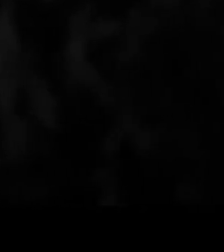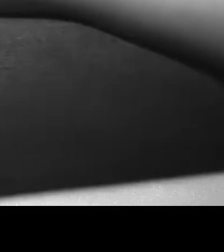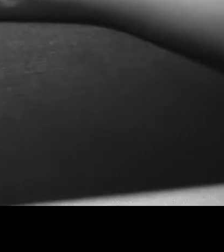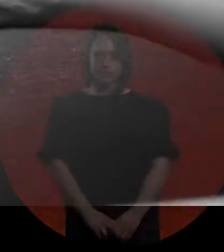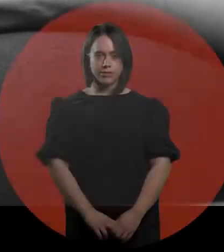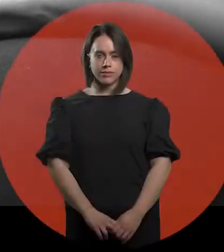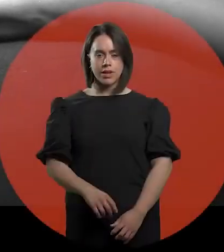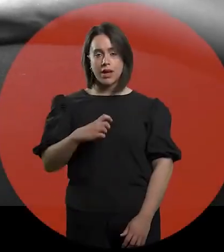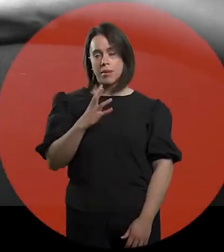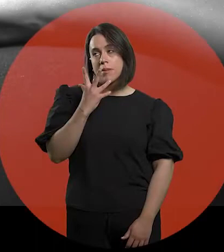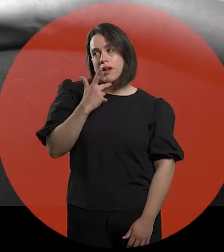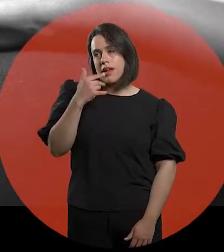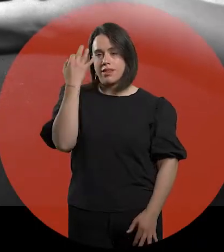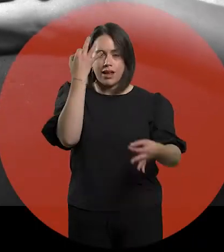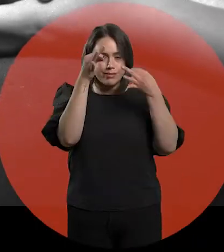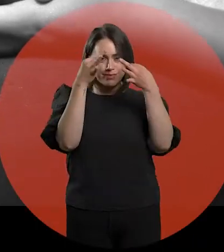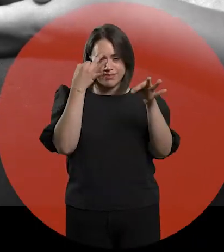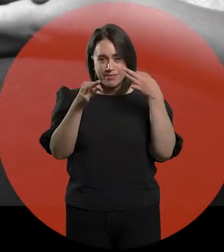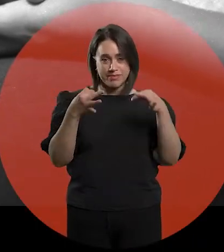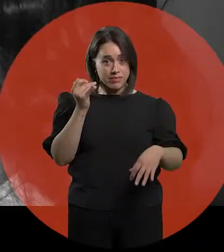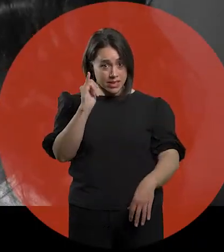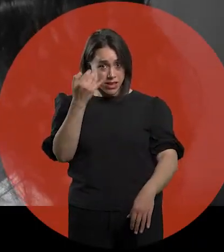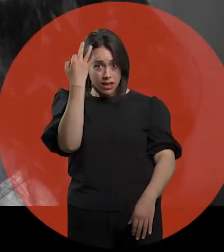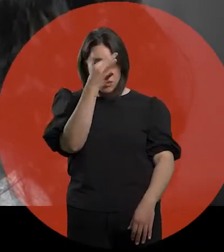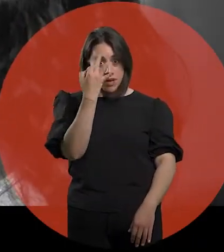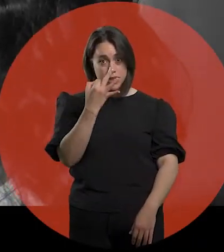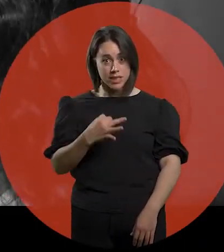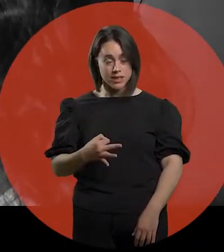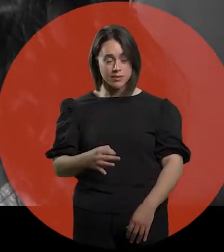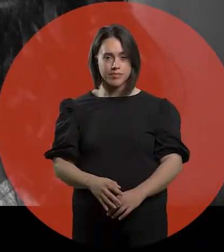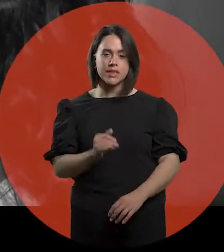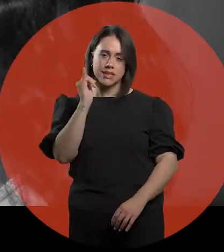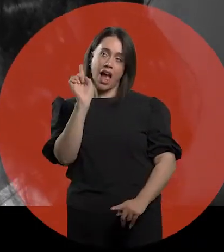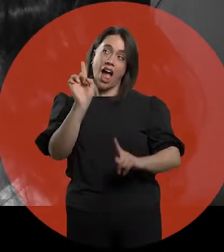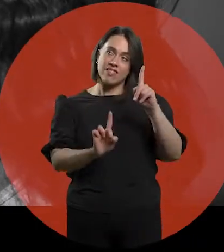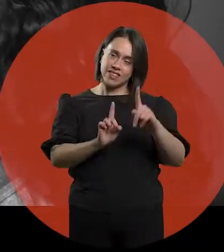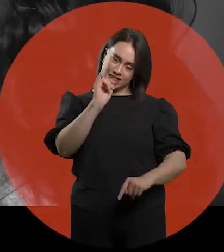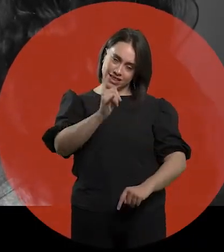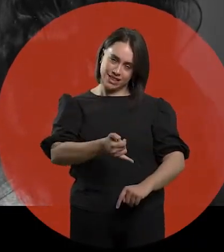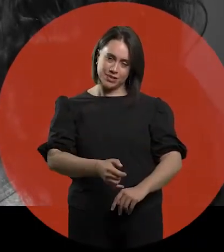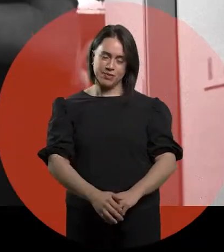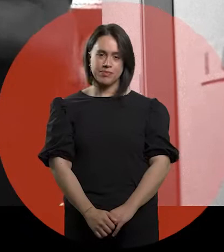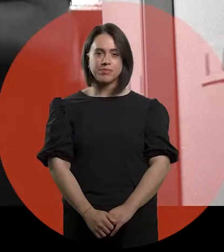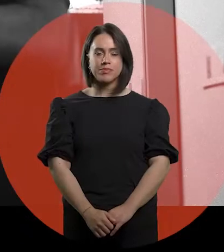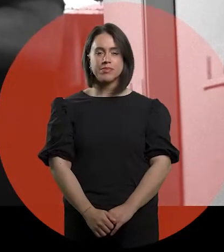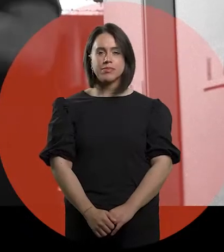A mí me encanta maquillarme. ¿Sí? ¿Te maquillás? A veces, sí. ¿Sí? ¿Cuántos años tenés?